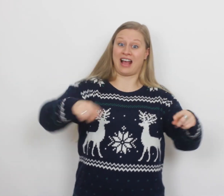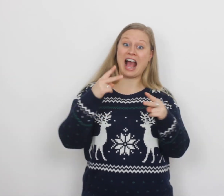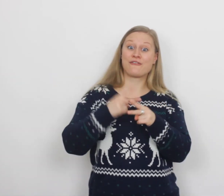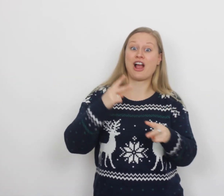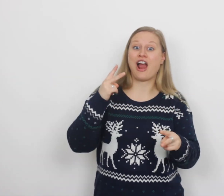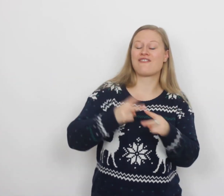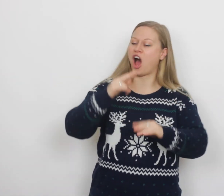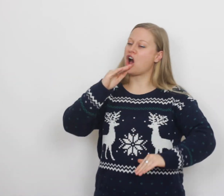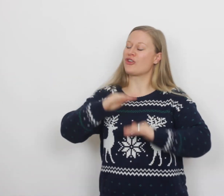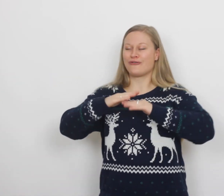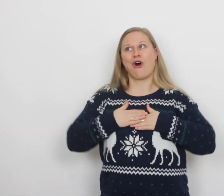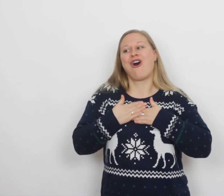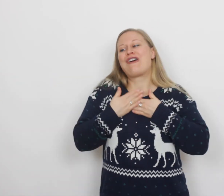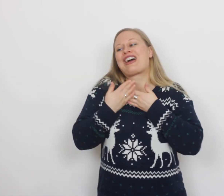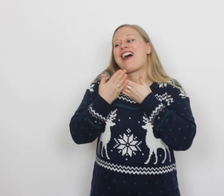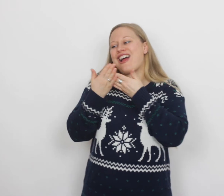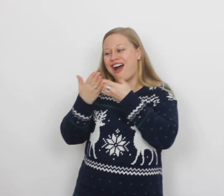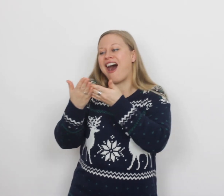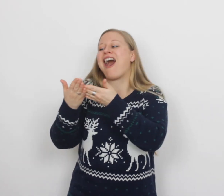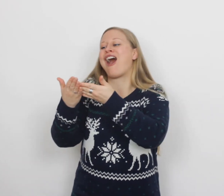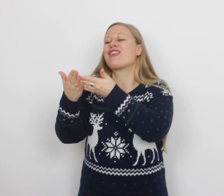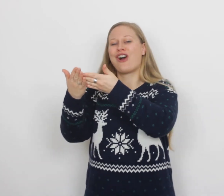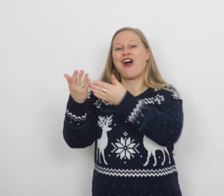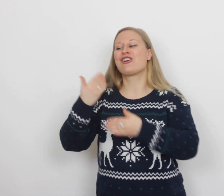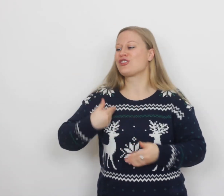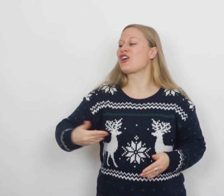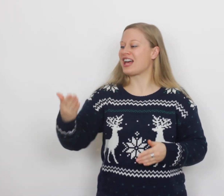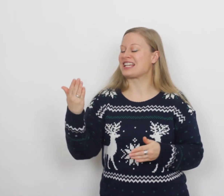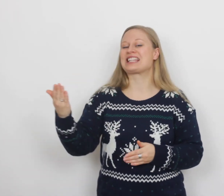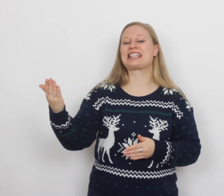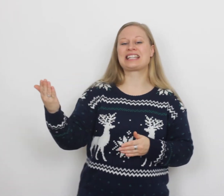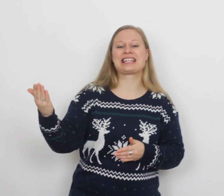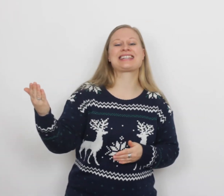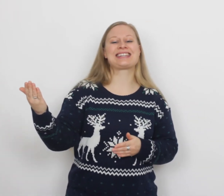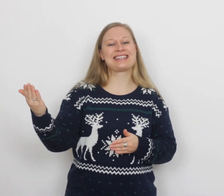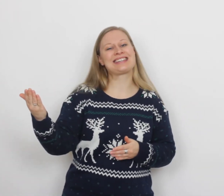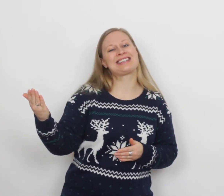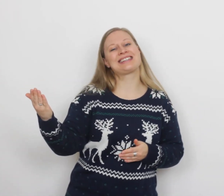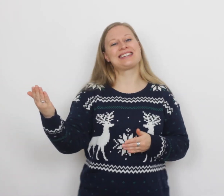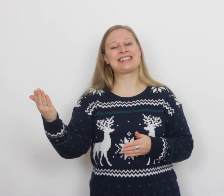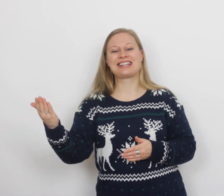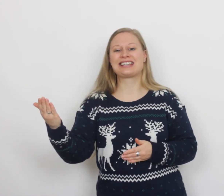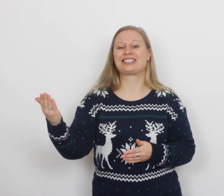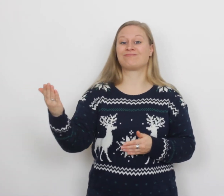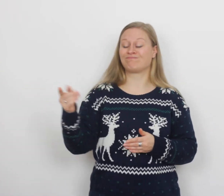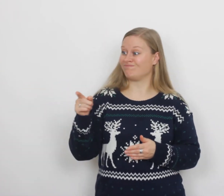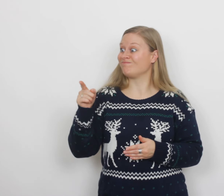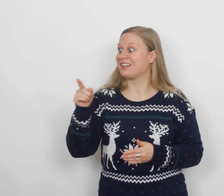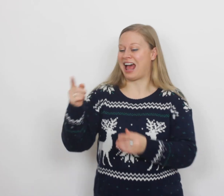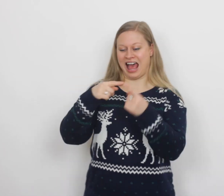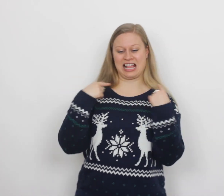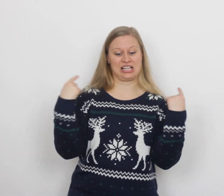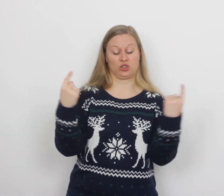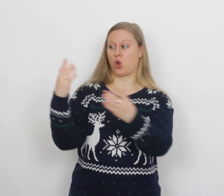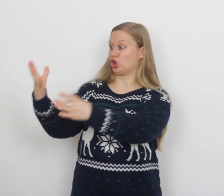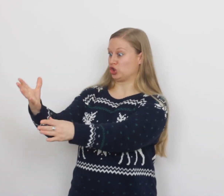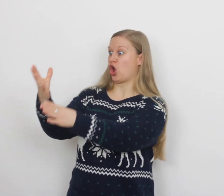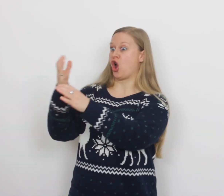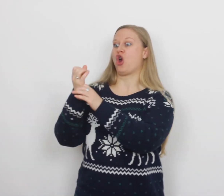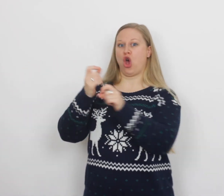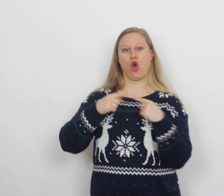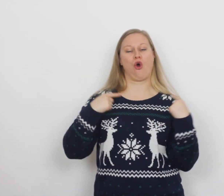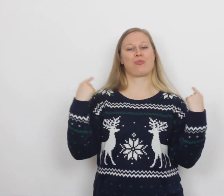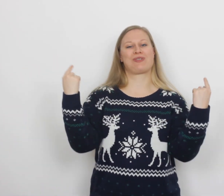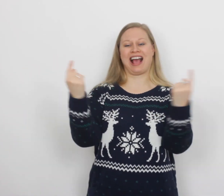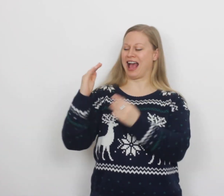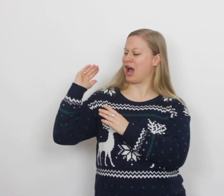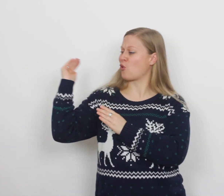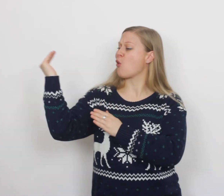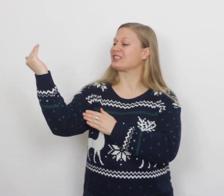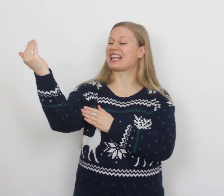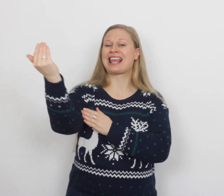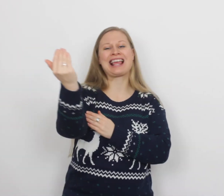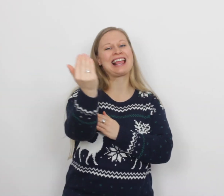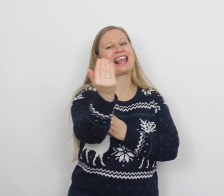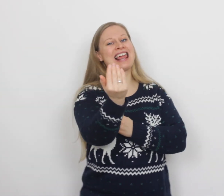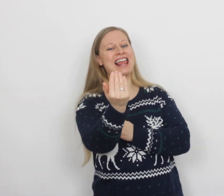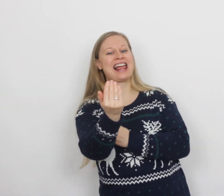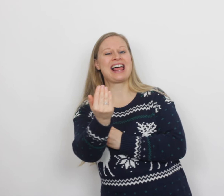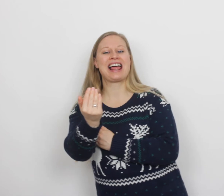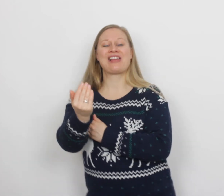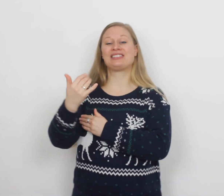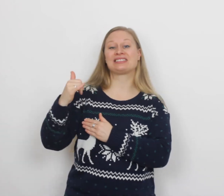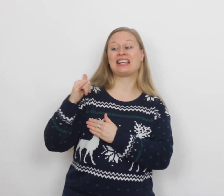Wij verwachten vol verlangen de Heer. Hij is onze hulp en ons schild.